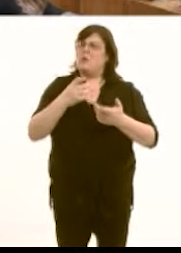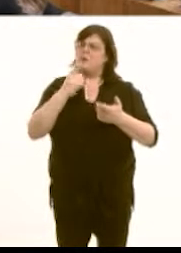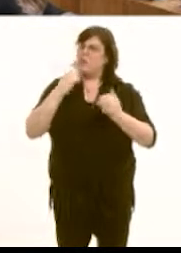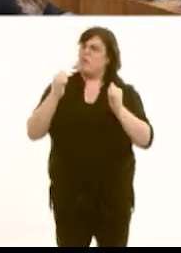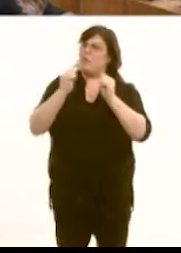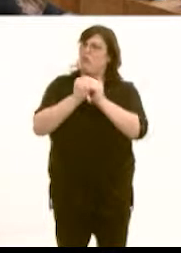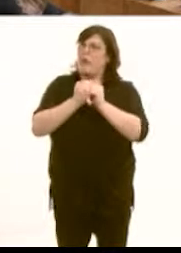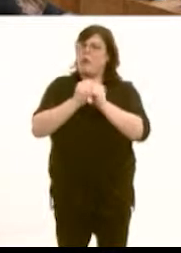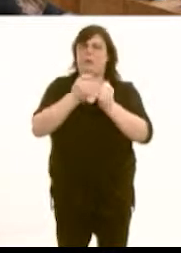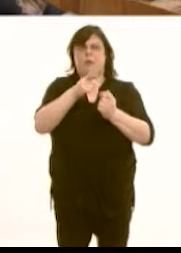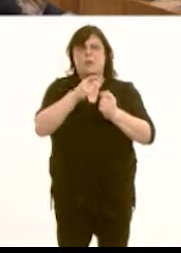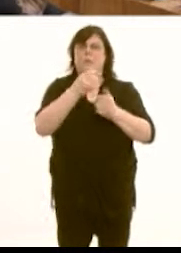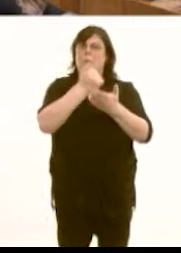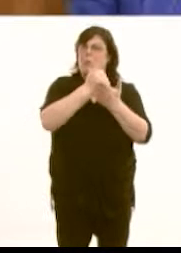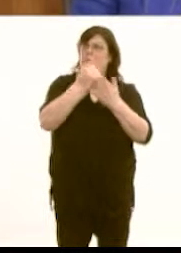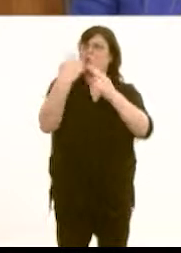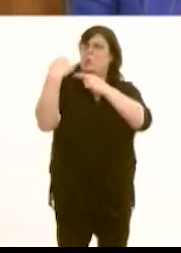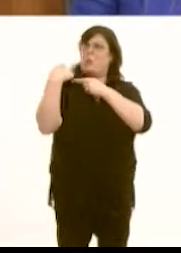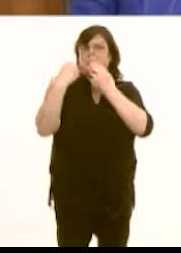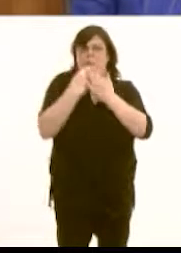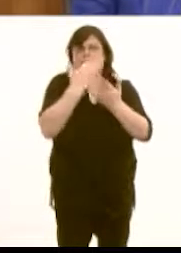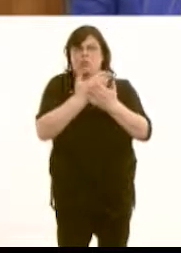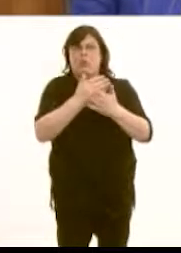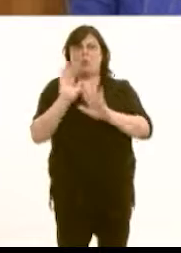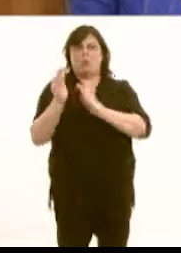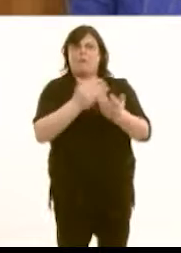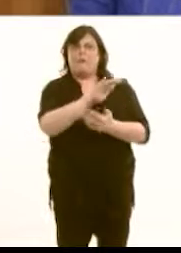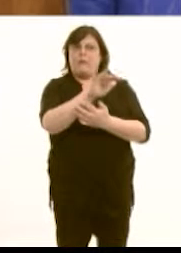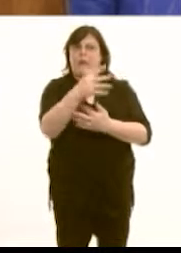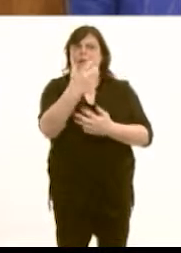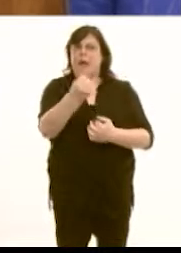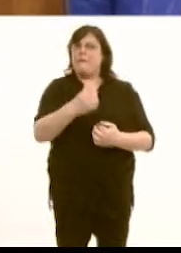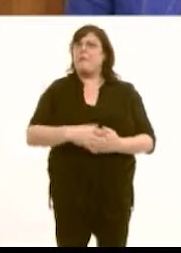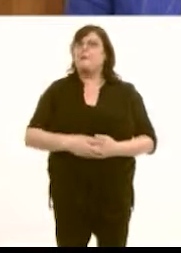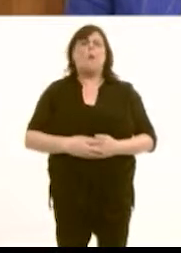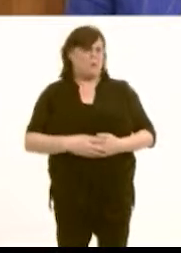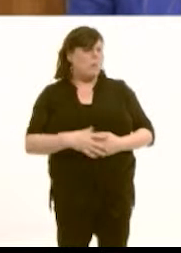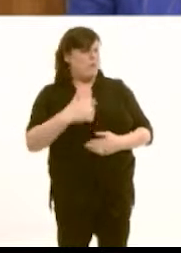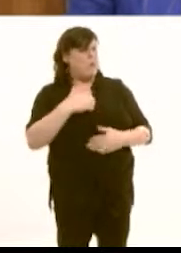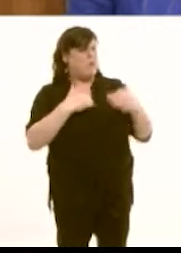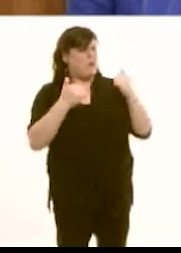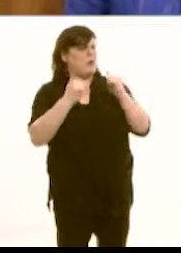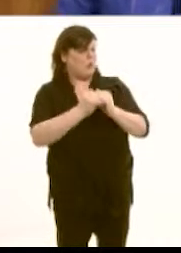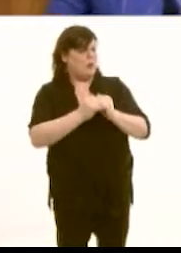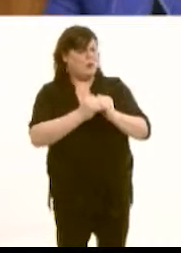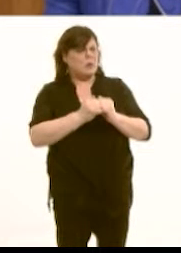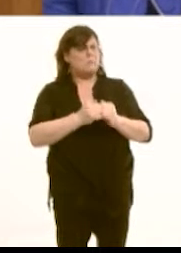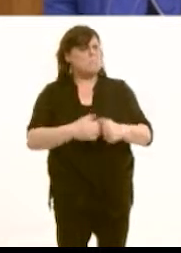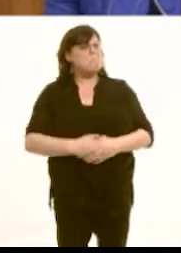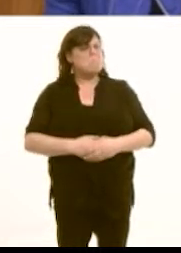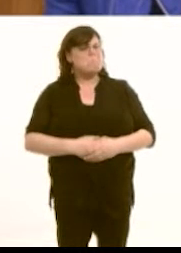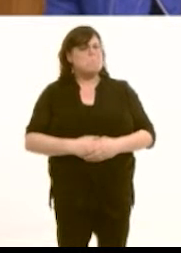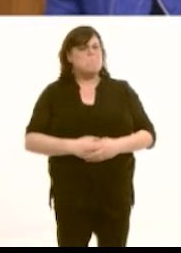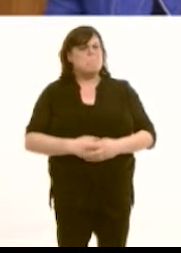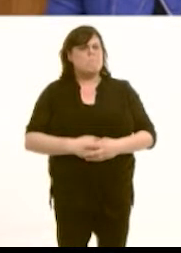bost y goron yn Aberystwyth. Mae Aberystwyth yn dref sydd yn bwysig dros ben iír canolbarthóy dref fwyaf yn y canolbarthóac